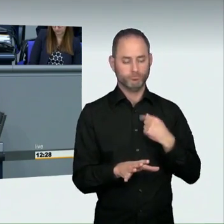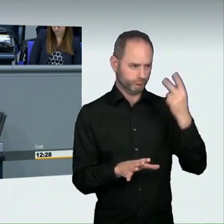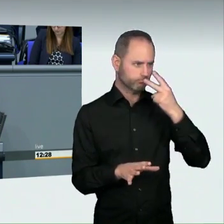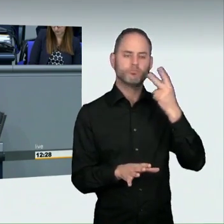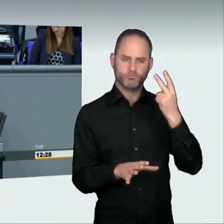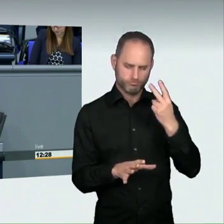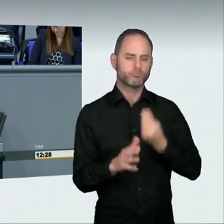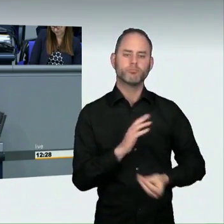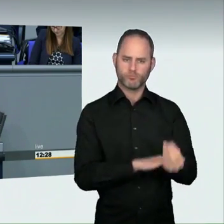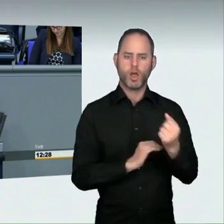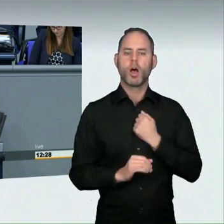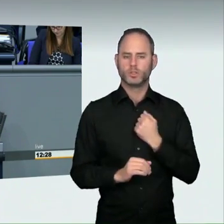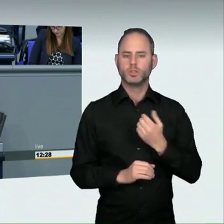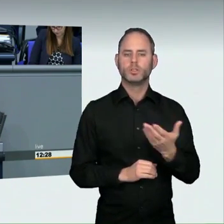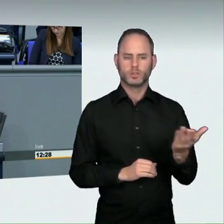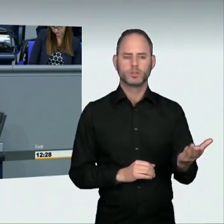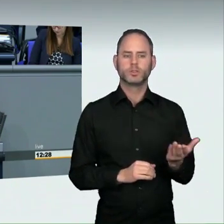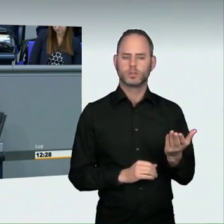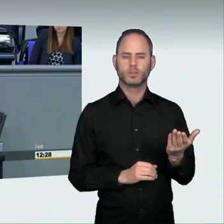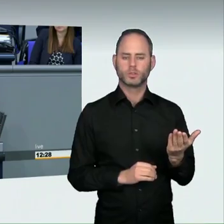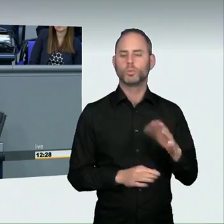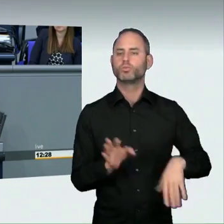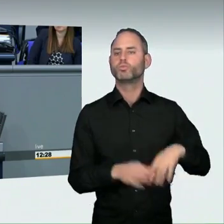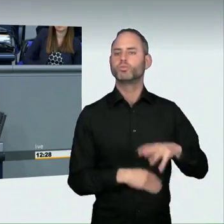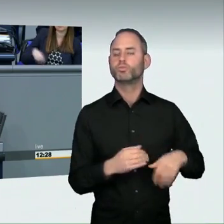im Prenzlauer Berg. Als im Jahr 2000 ein Spekulant